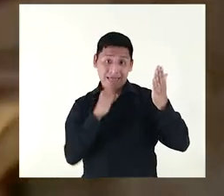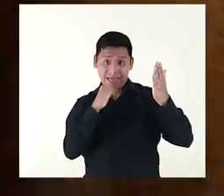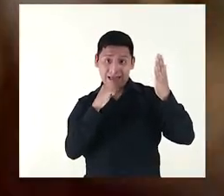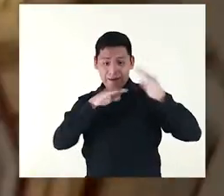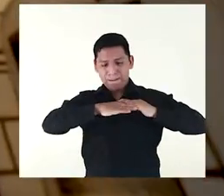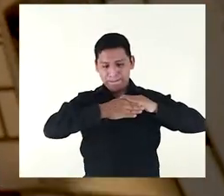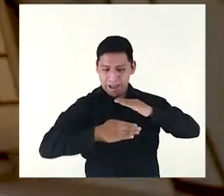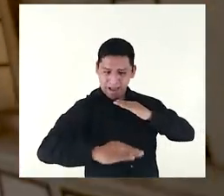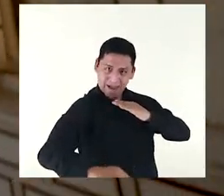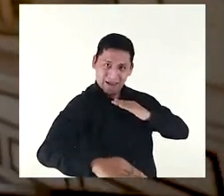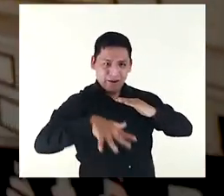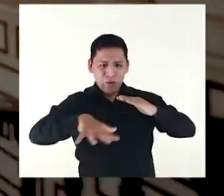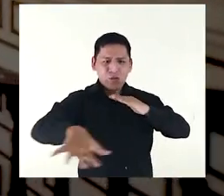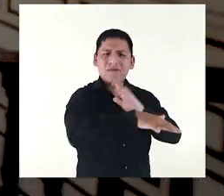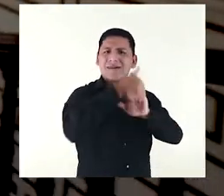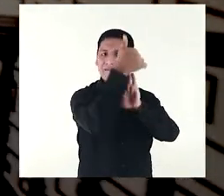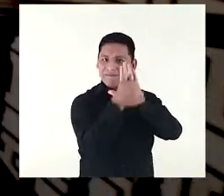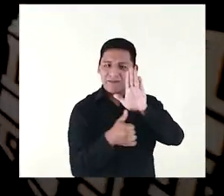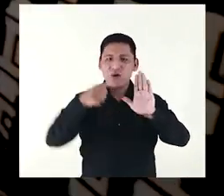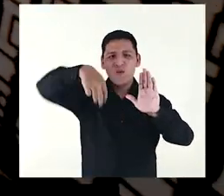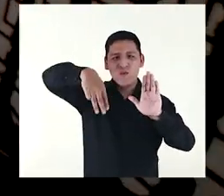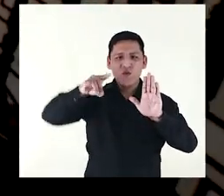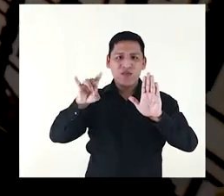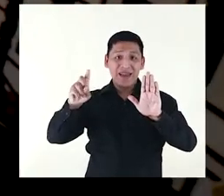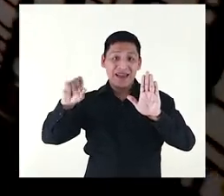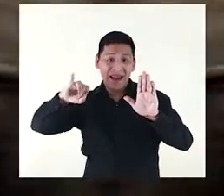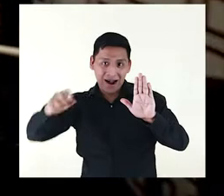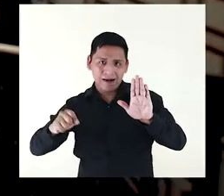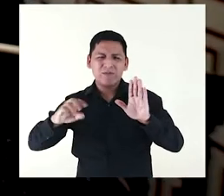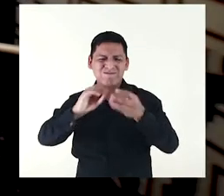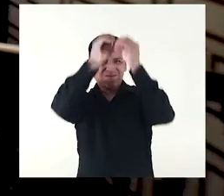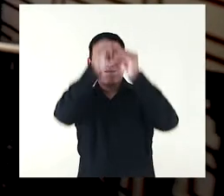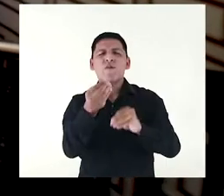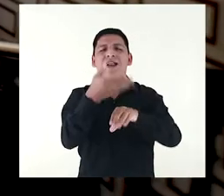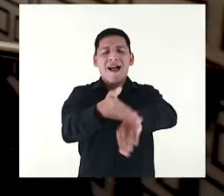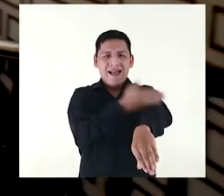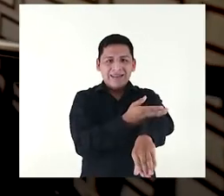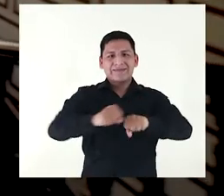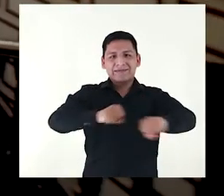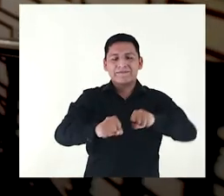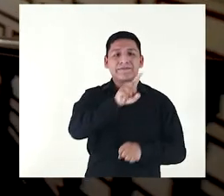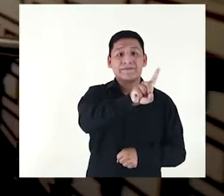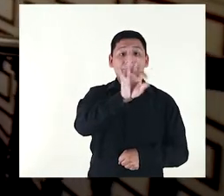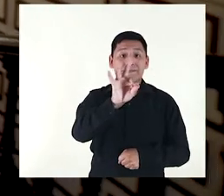principal. Una obra maestra de arte mudéjar reconstruida después del terremoto de 1940.